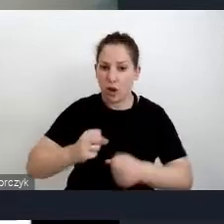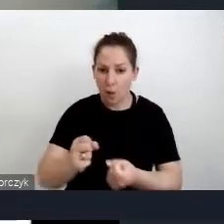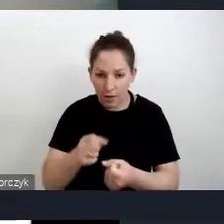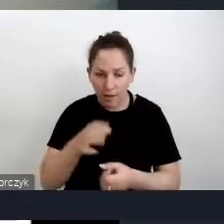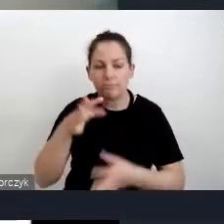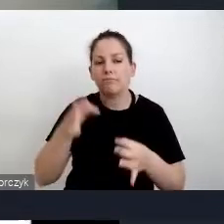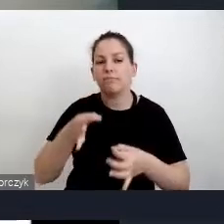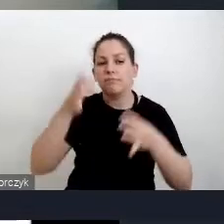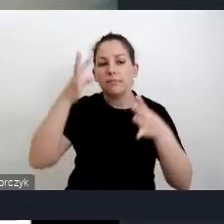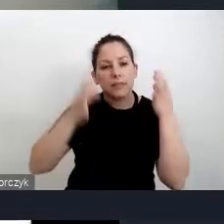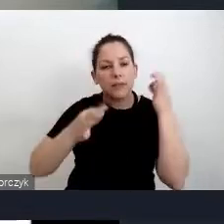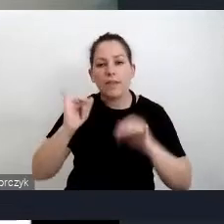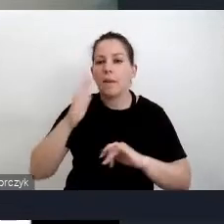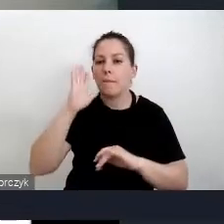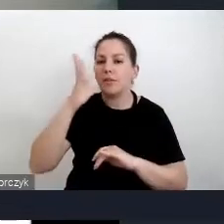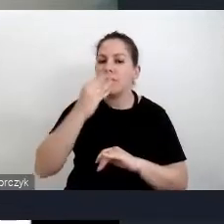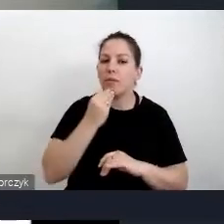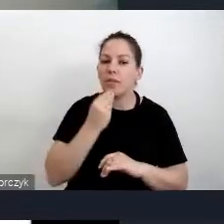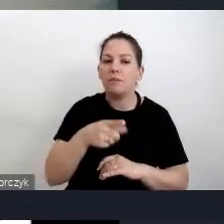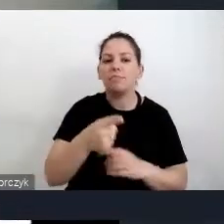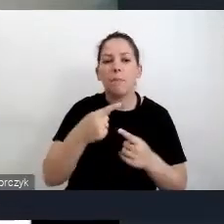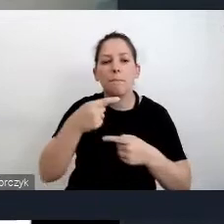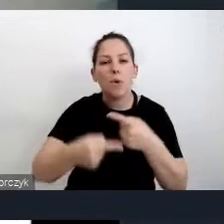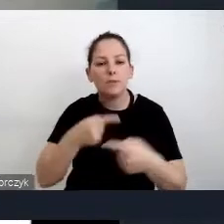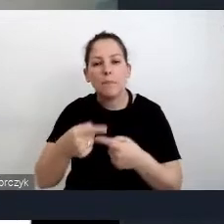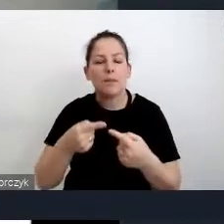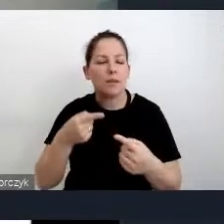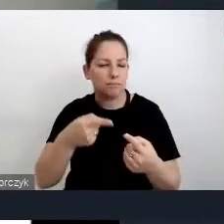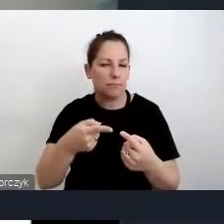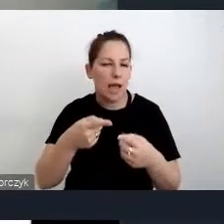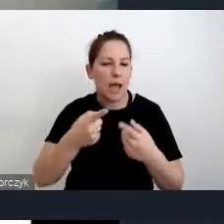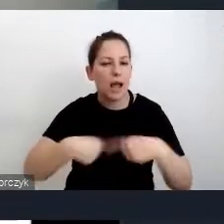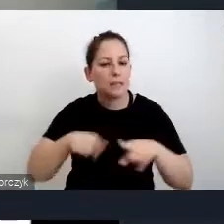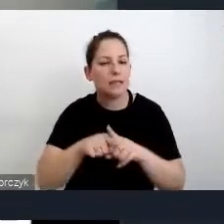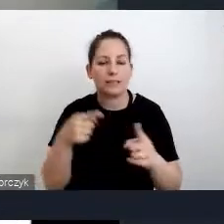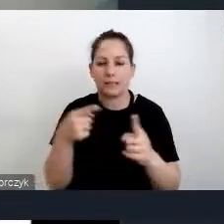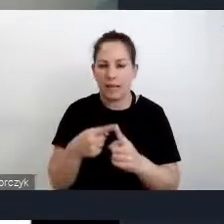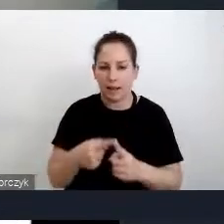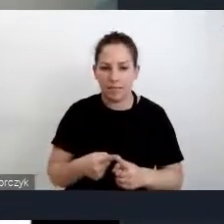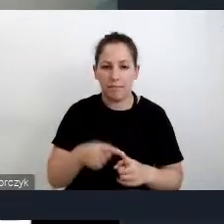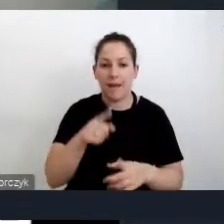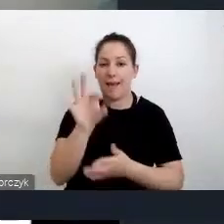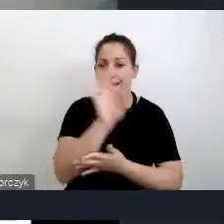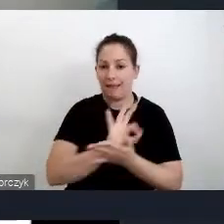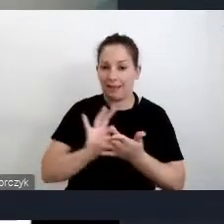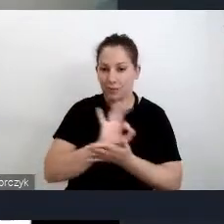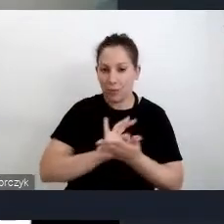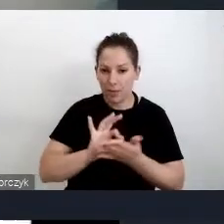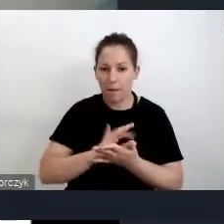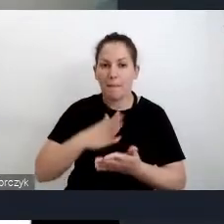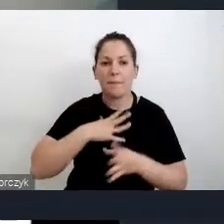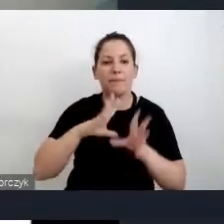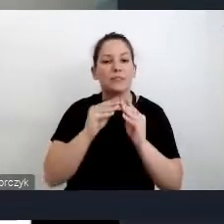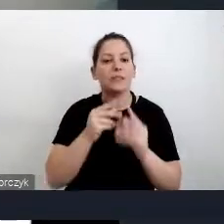w jaki sposób będziemy mierzyć postępy w realizacji wyznaczonych celów. Na tym rysunku mamy wszystkie elementy składowe razem,